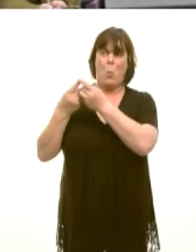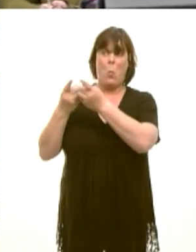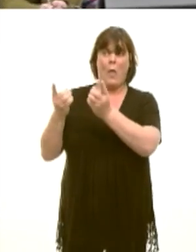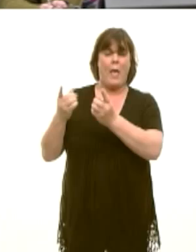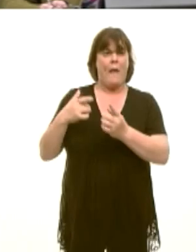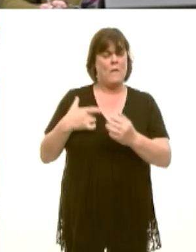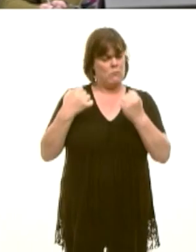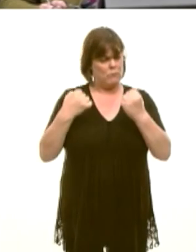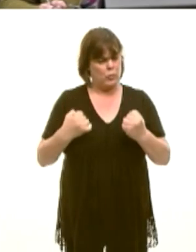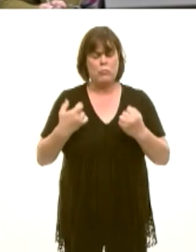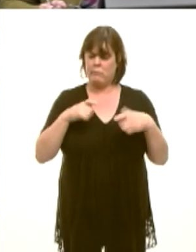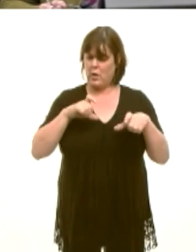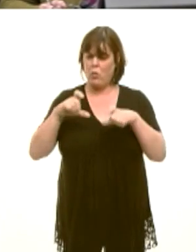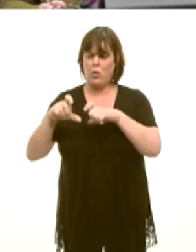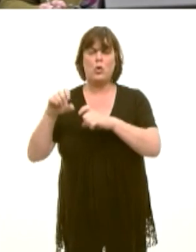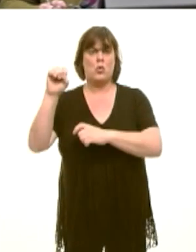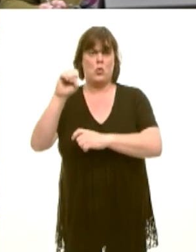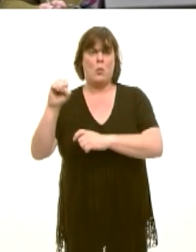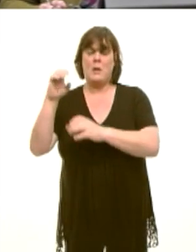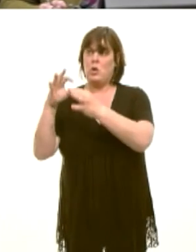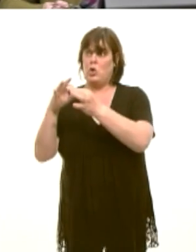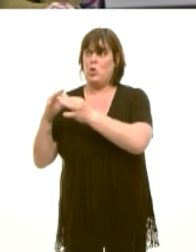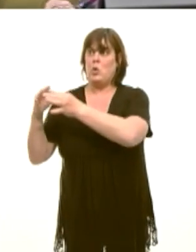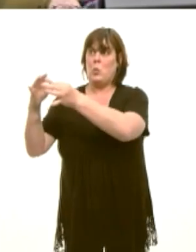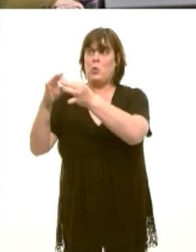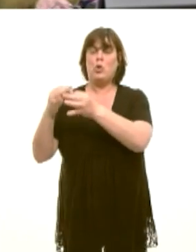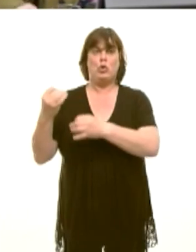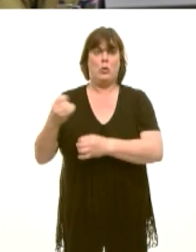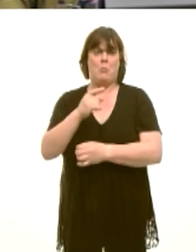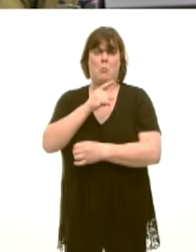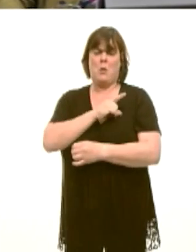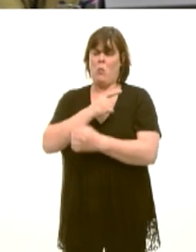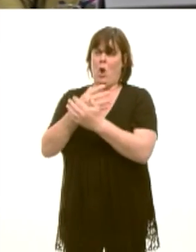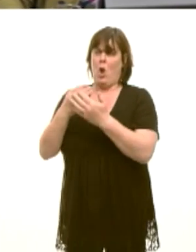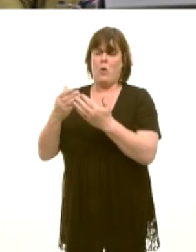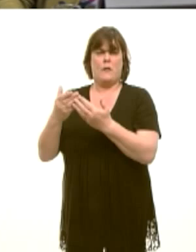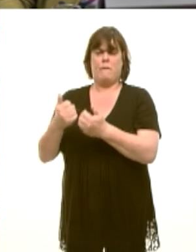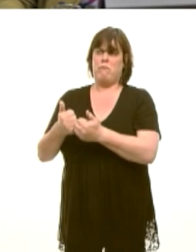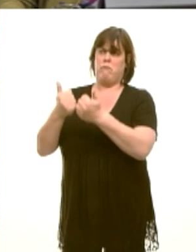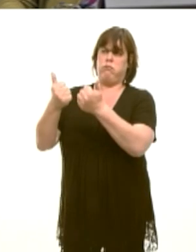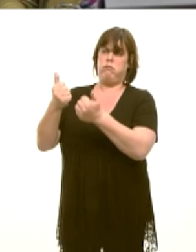oír Undeb Ewropeaidd. Yn fy marn i, rydym niín elwa oír ffaith ein bod niín aelodau